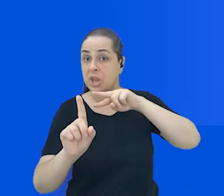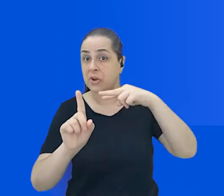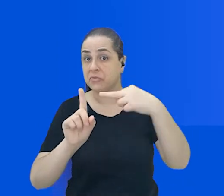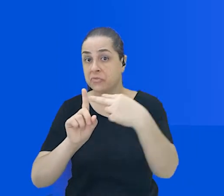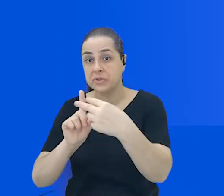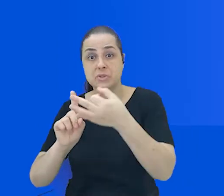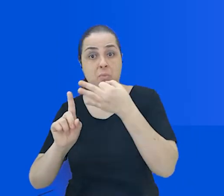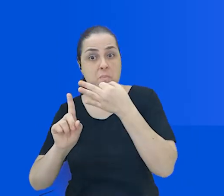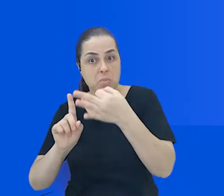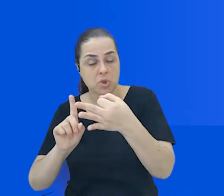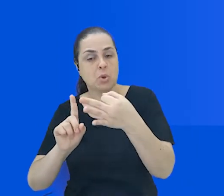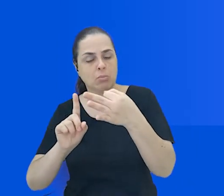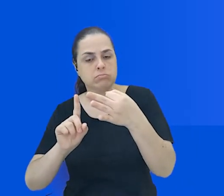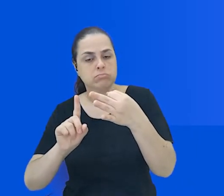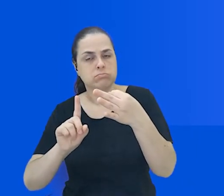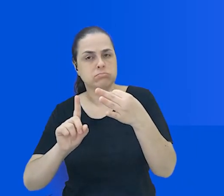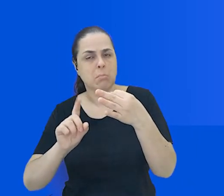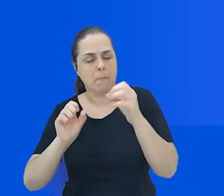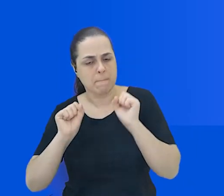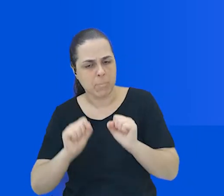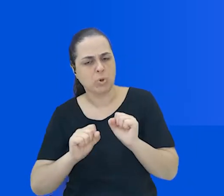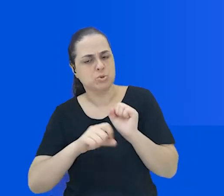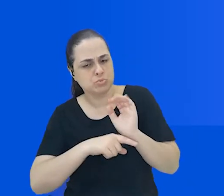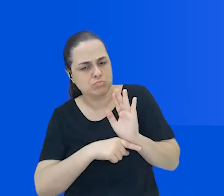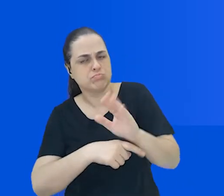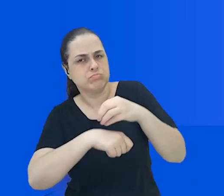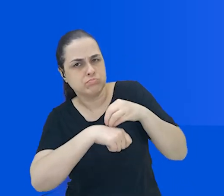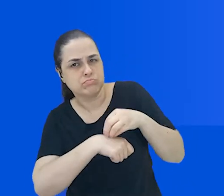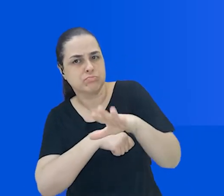ou um repertório para o outro. Nomear alguma coisa: "Olha,